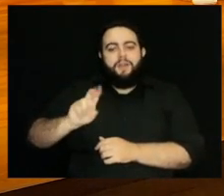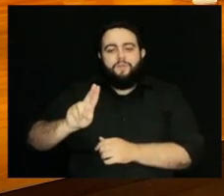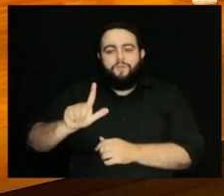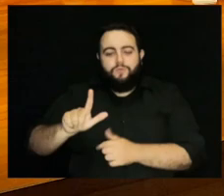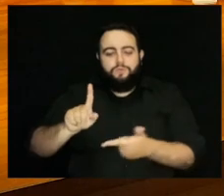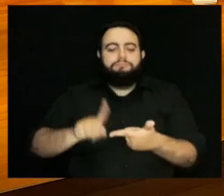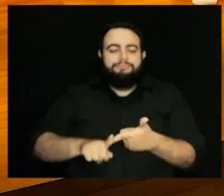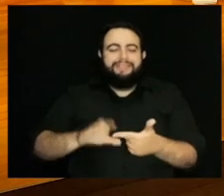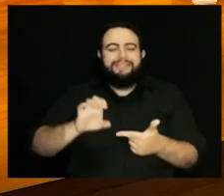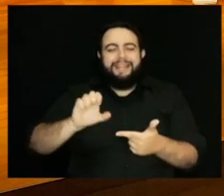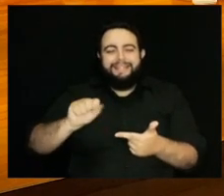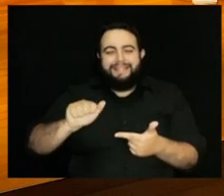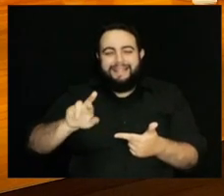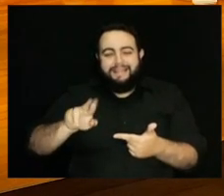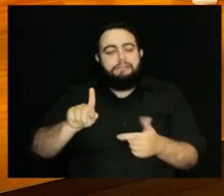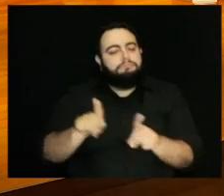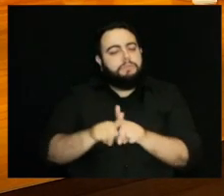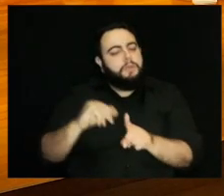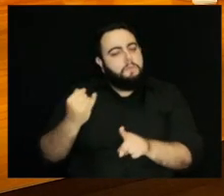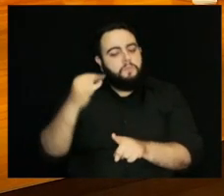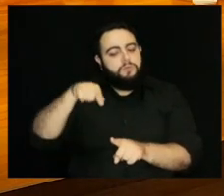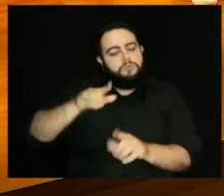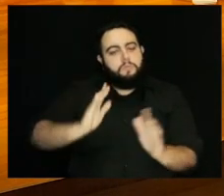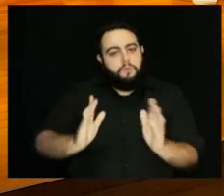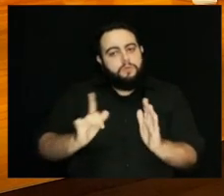que era muito importante nesse momento, tinha um monte de canções de sucesso. Mas depois foi ser